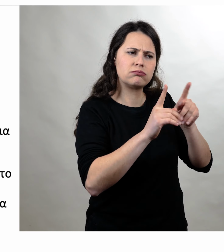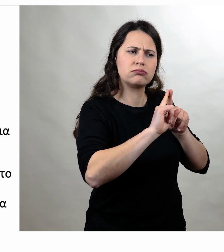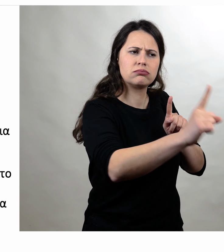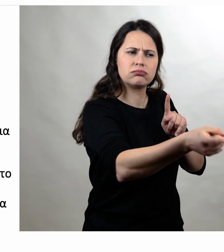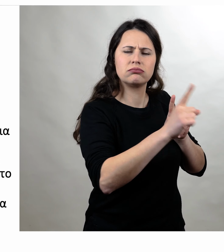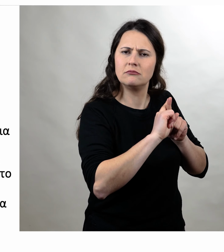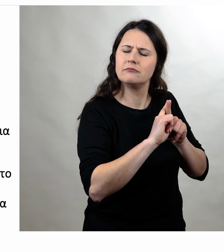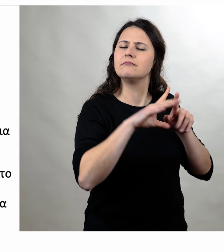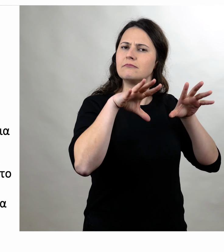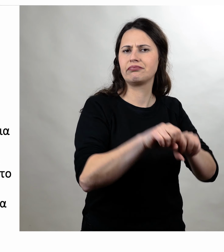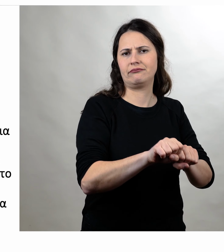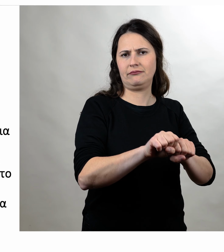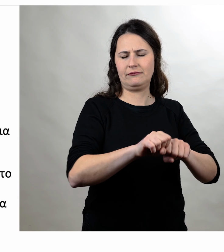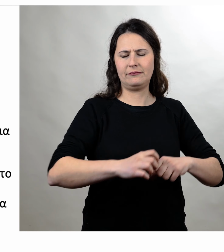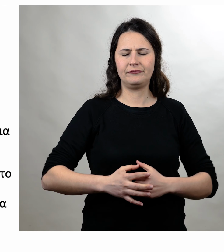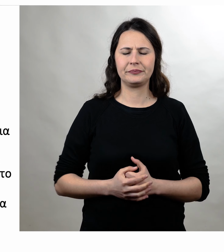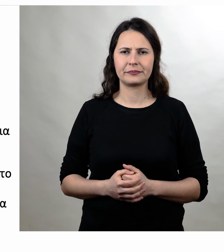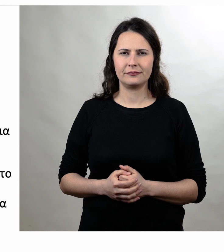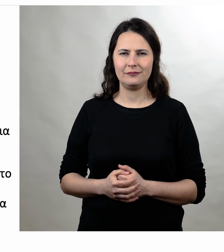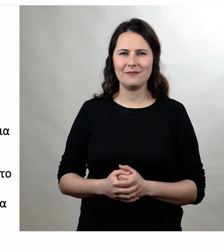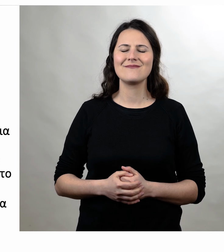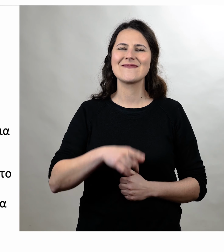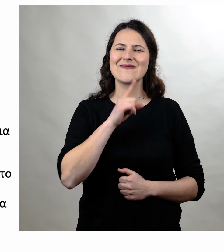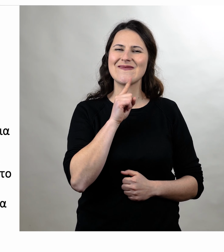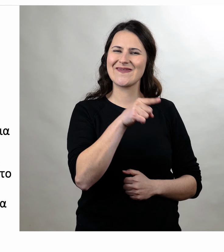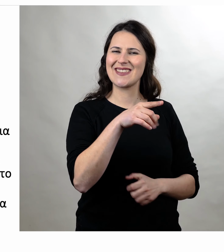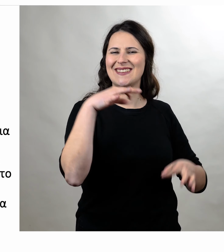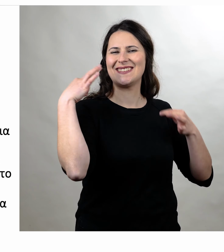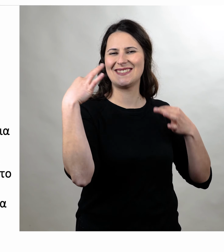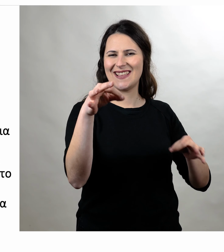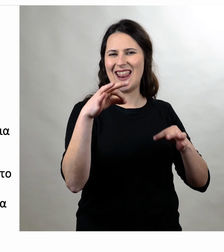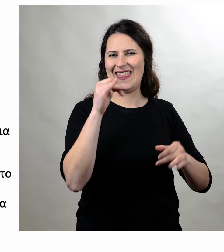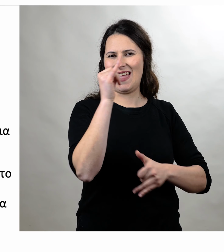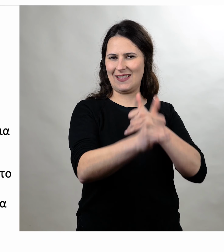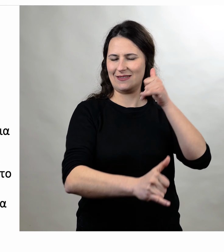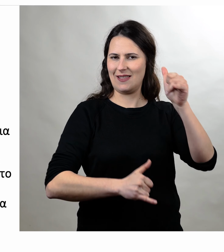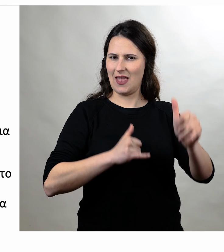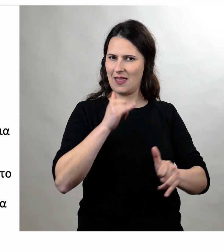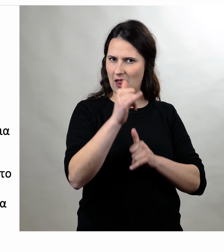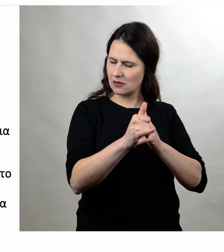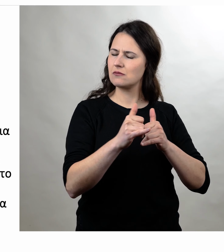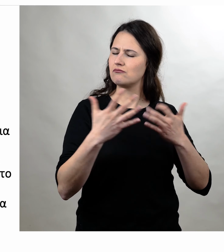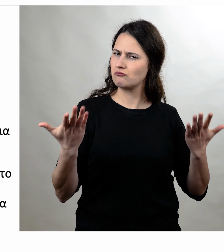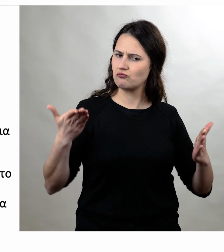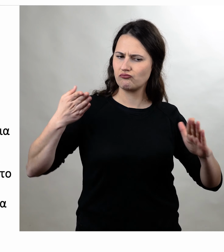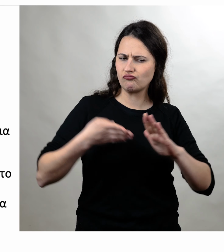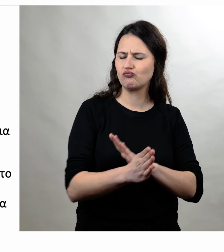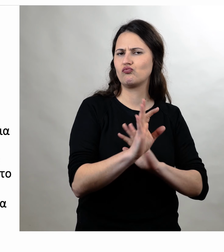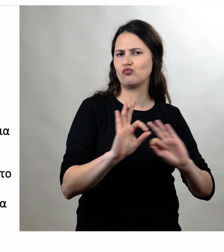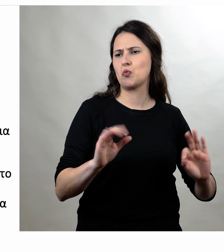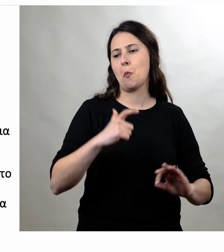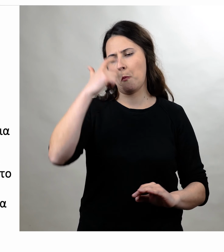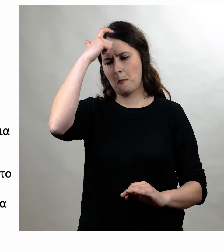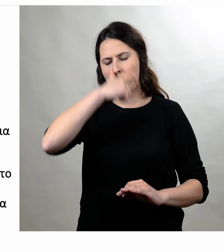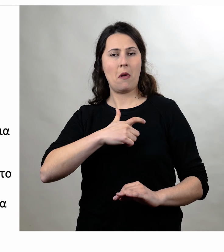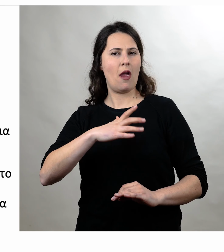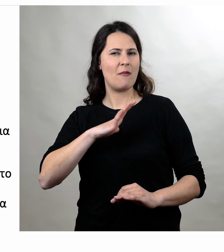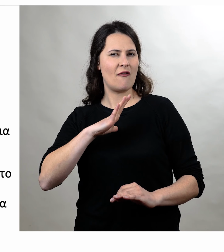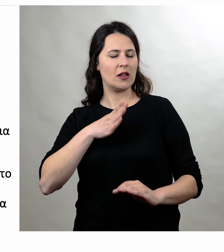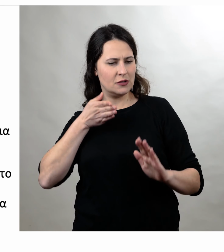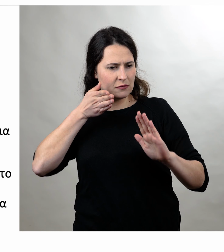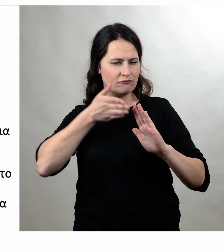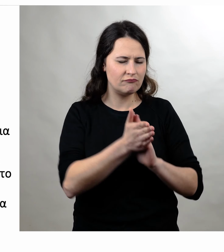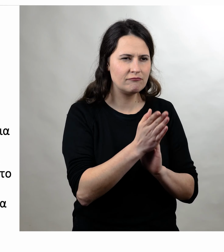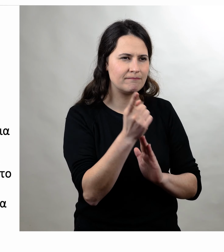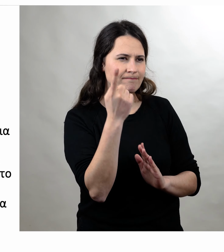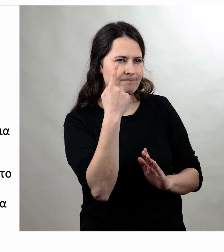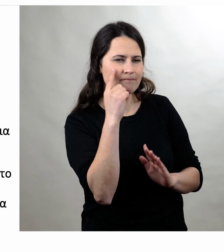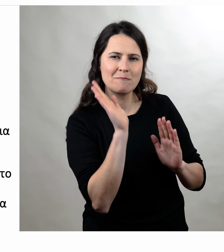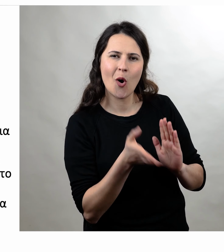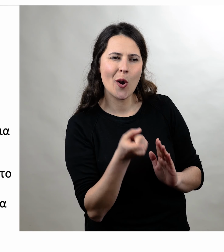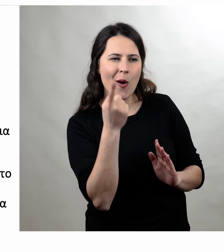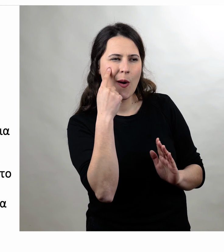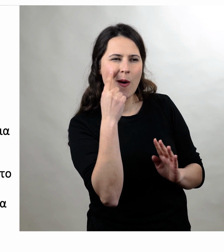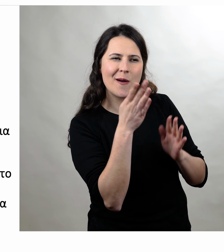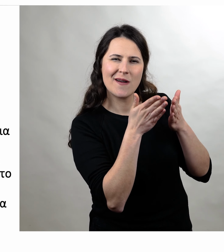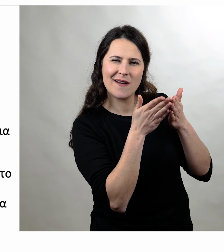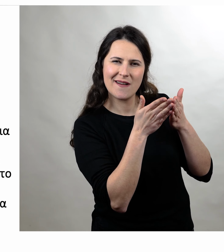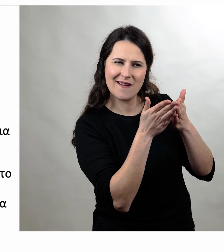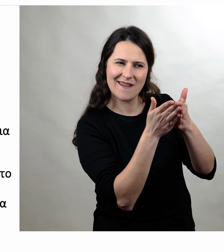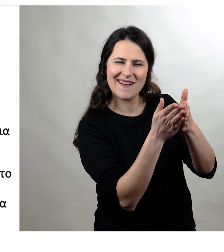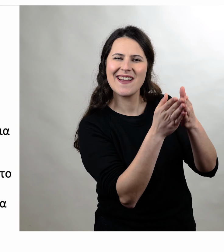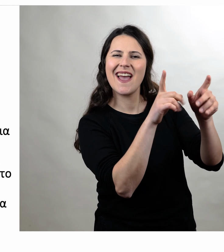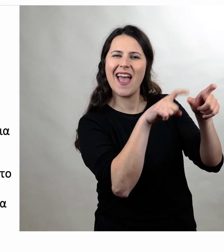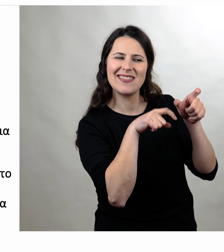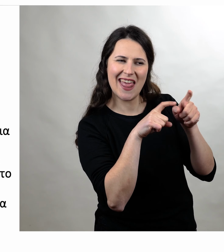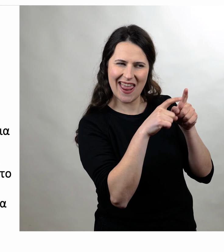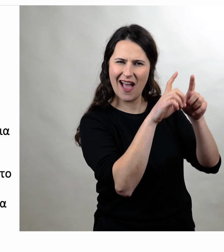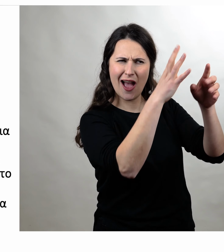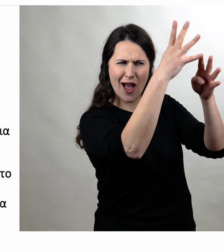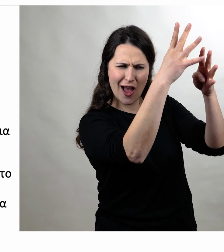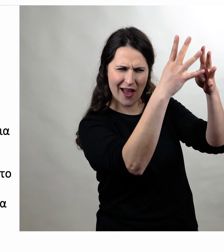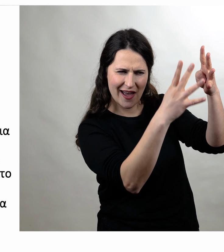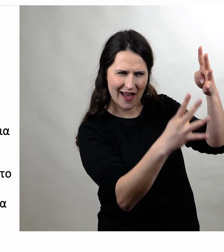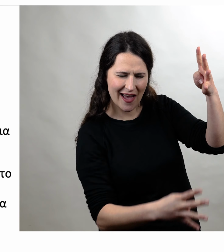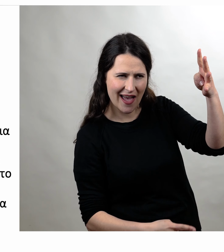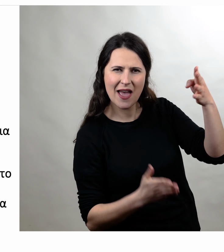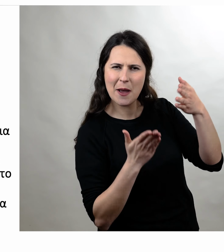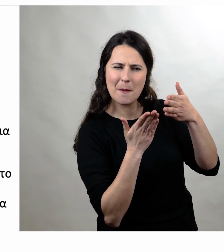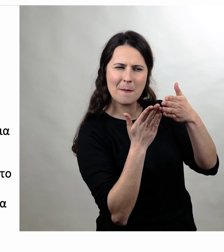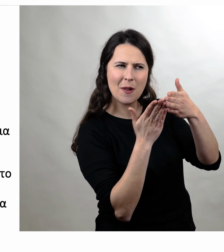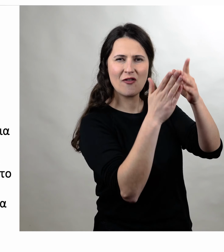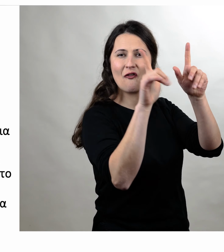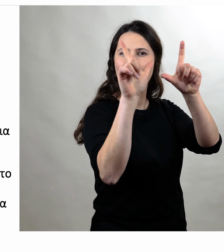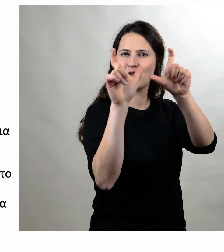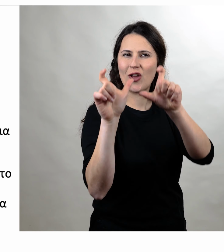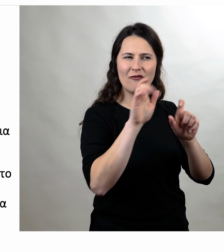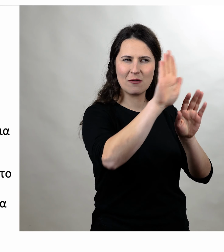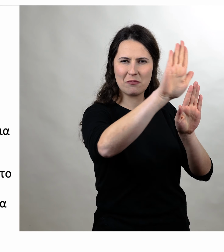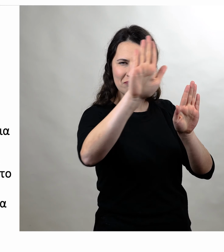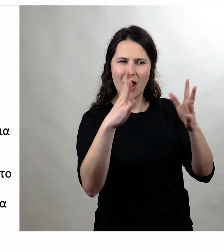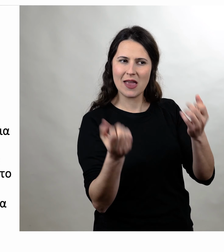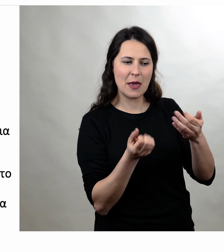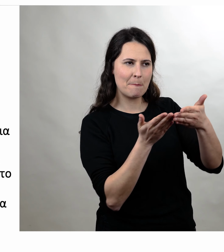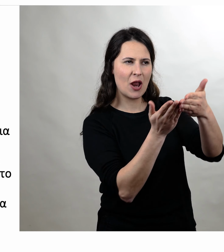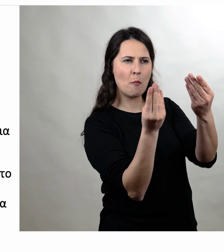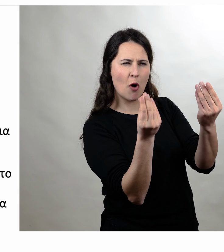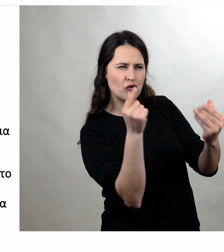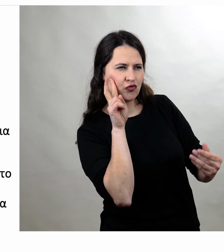Χρησιμοποιώντας την ιστοσελίδα αυτής της εταιρείας, ο επιβάτης μπορεί να δει τον στόλο κάθε συνεργαζόμενης ακτοπλοϊκής εταιρείας, φωτογραφίες από τα πλοία,